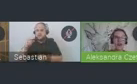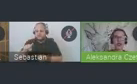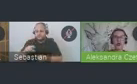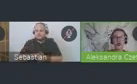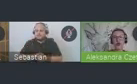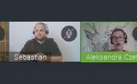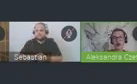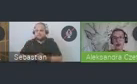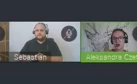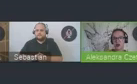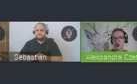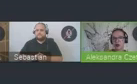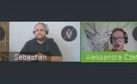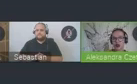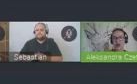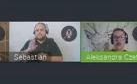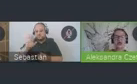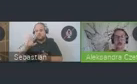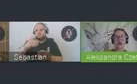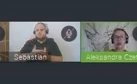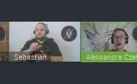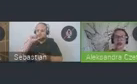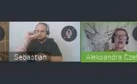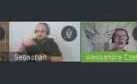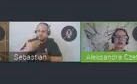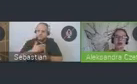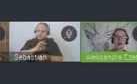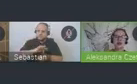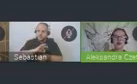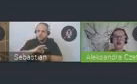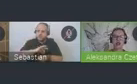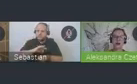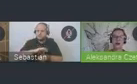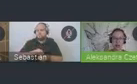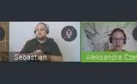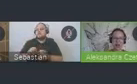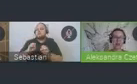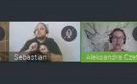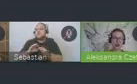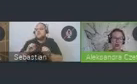od przyszłego roku będziemy mieć nowy projekt we współpracy z nauczycielkami z Ukrainy.